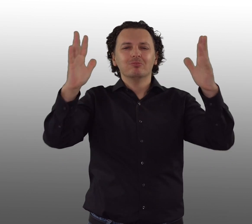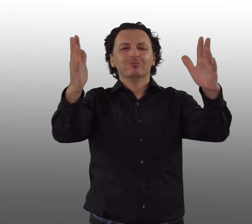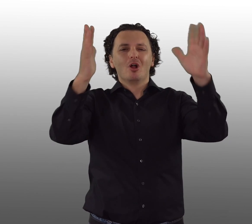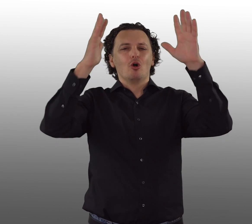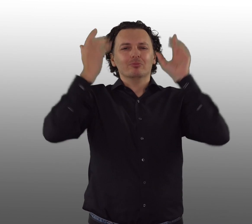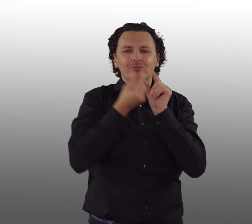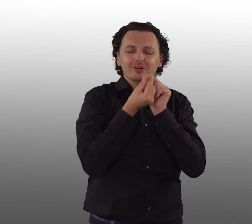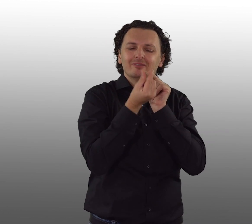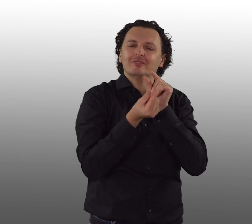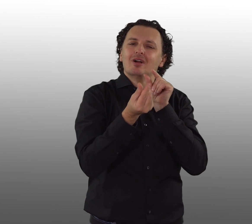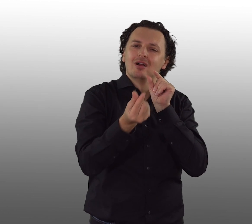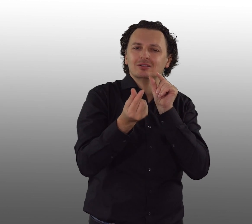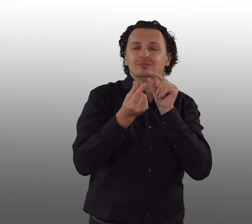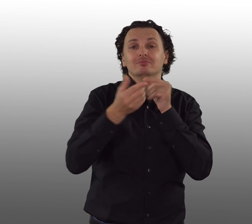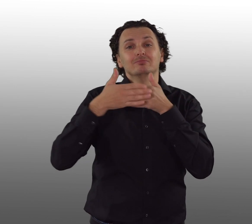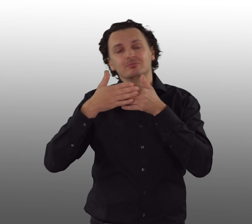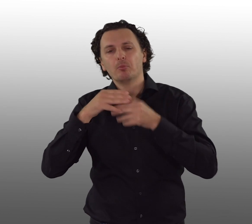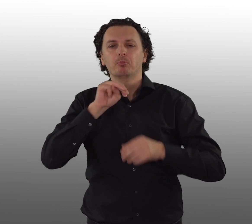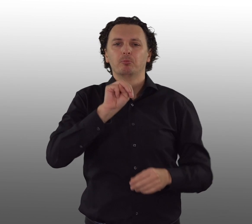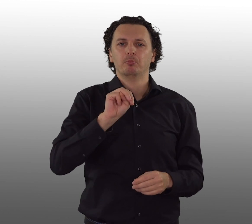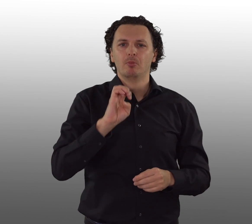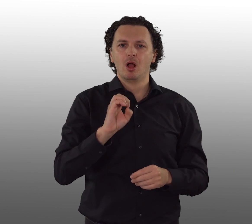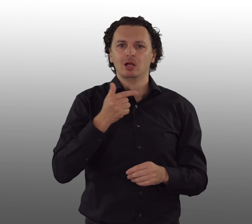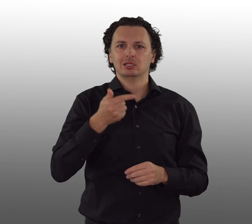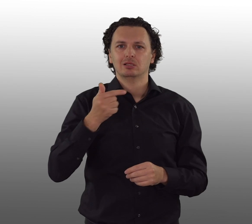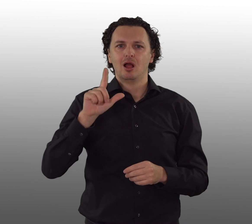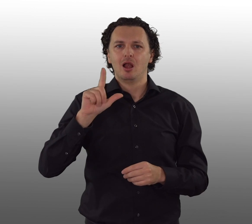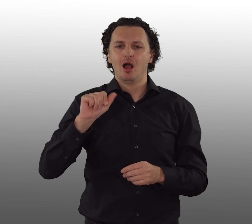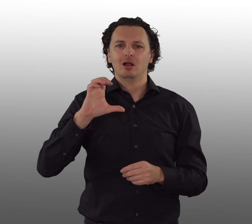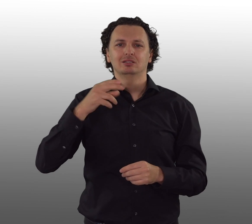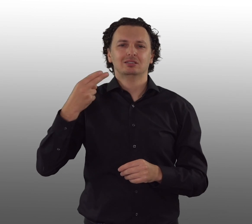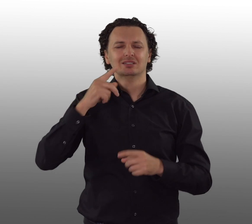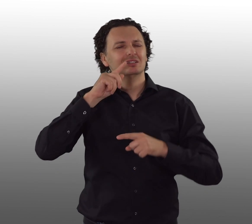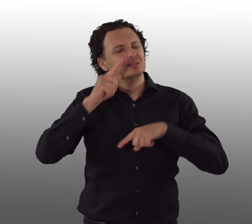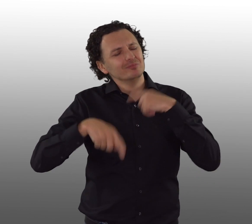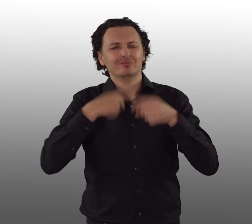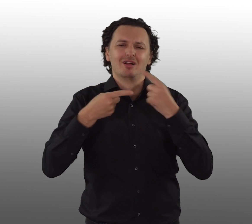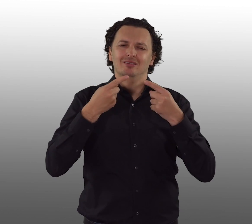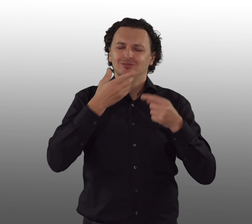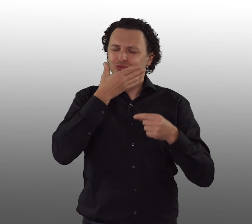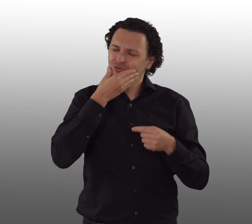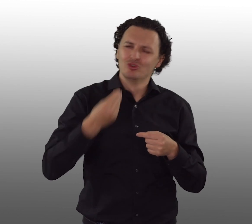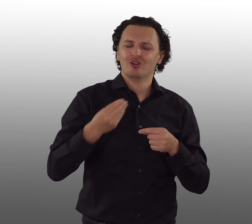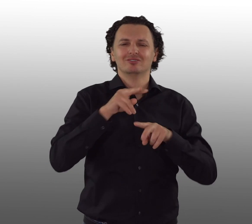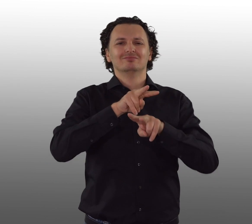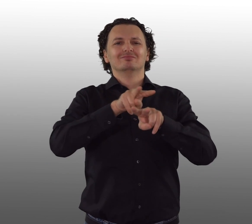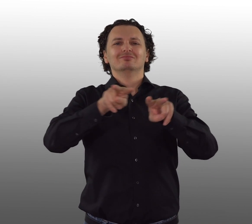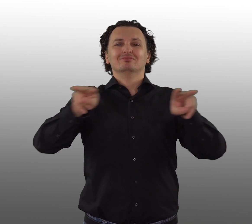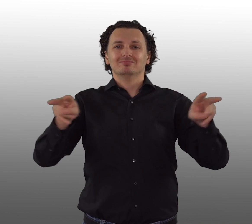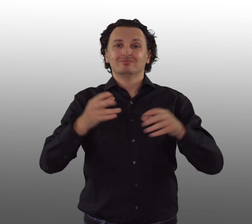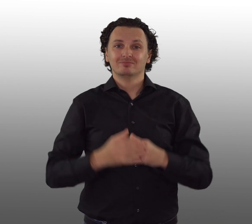des Baumwipfelpfades bei Mettlach ist immer ein Erlebnis.